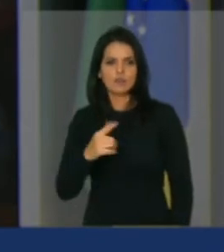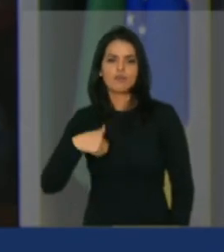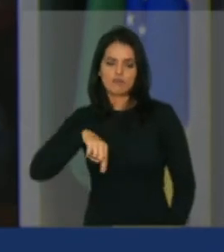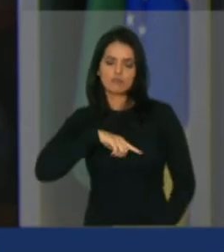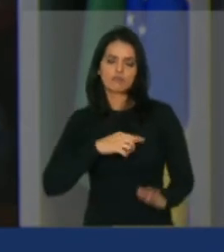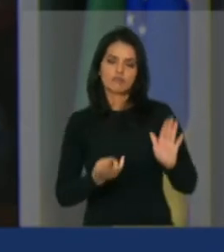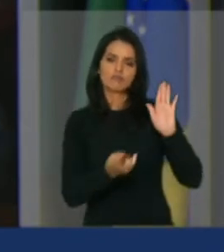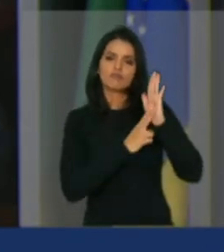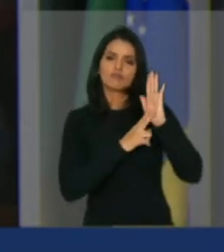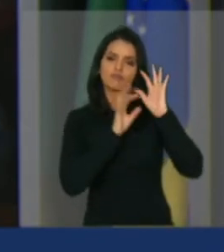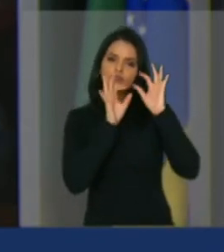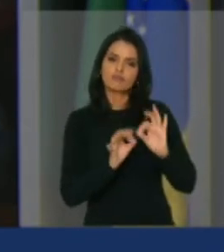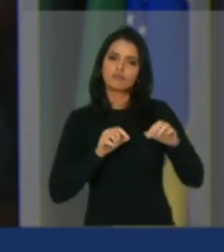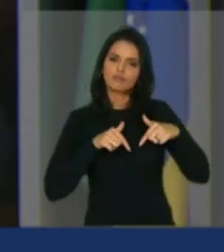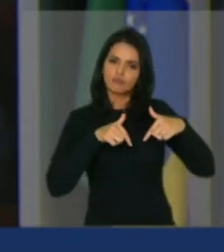POLÍCIA FEDERAL, A ATUAÇÃO DE SERVIDORES, QUE... COM